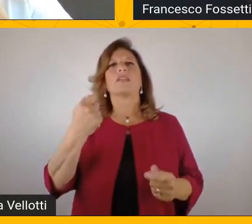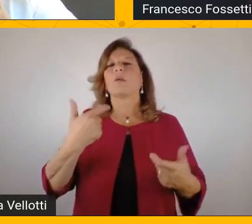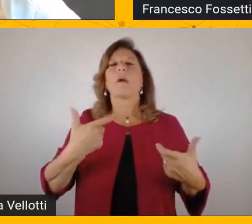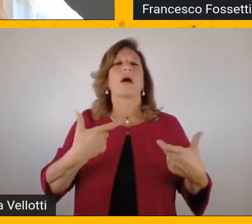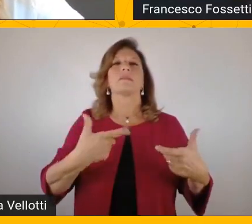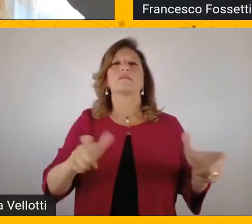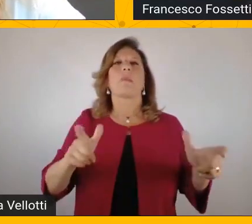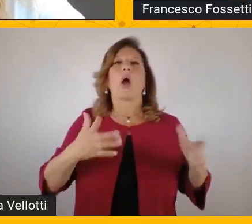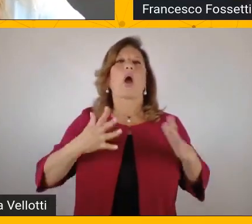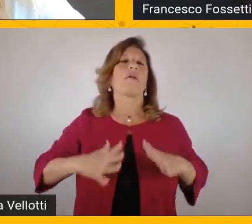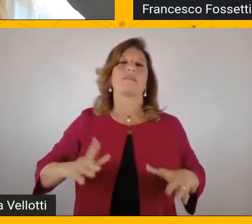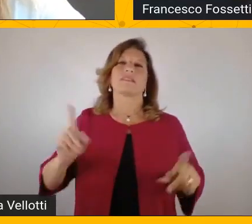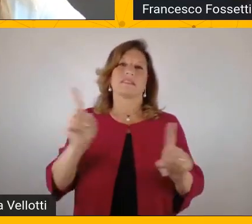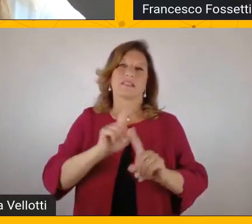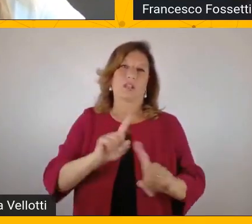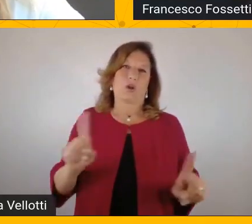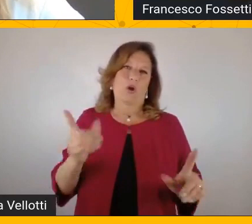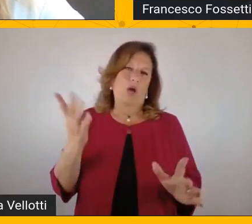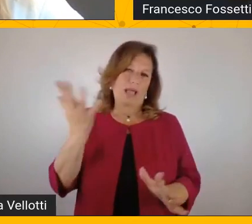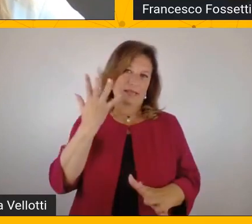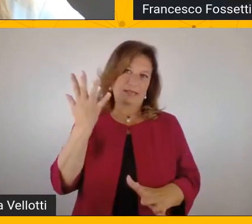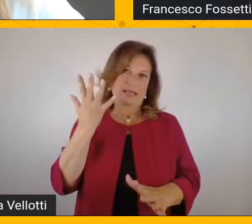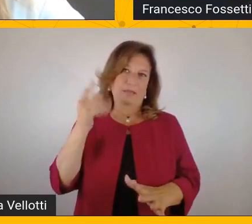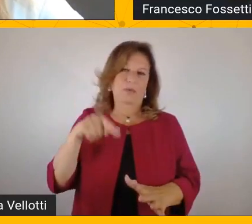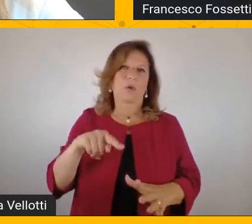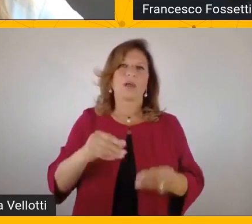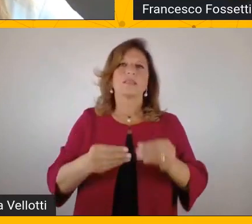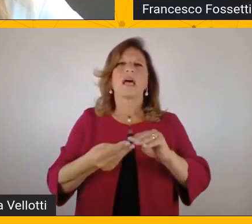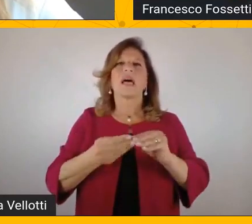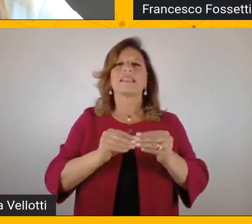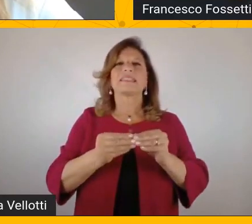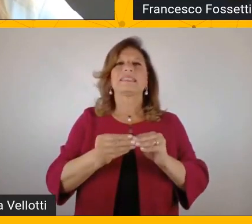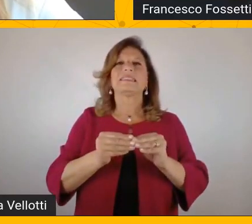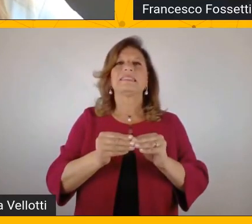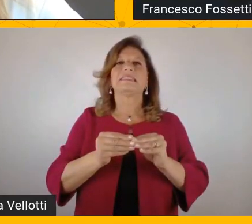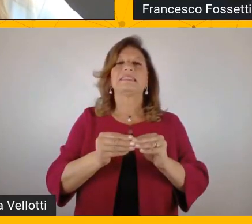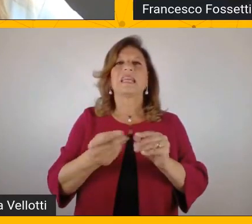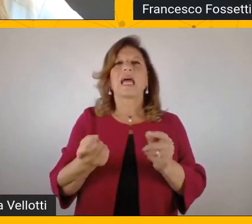sblocchi quel vestito. Eh